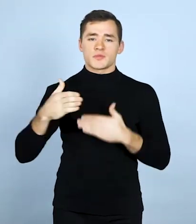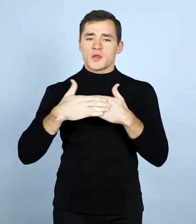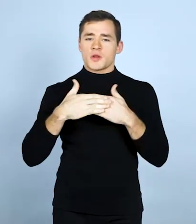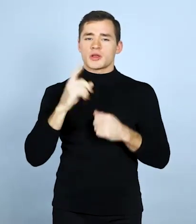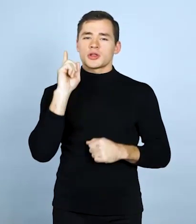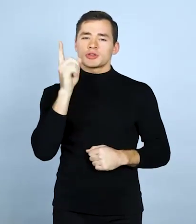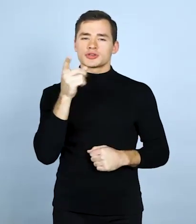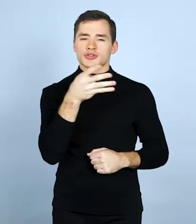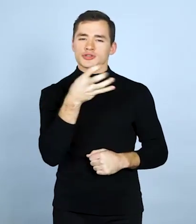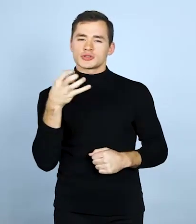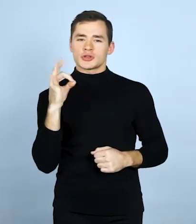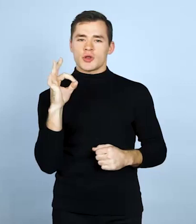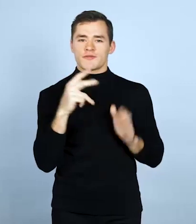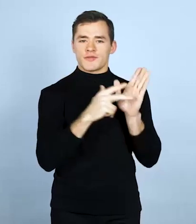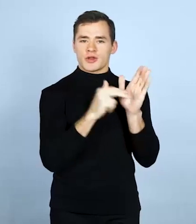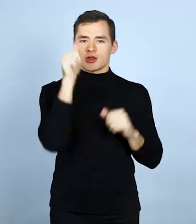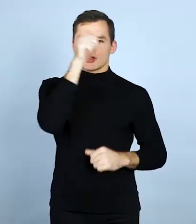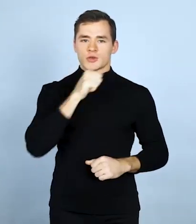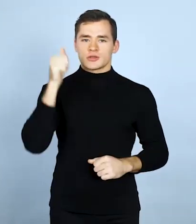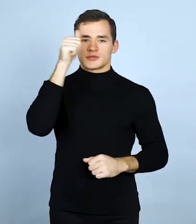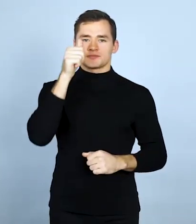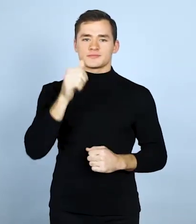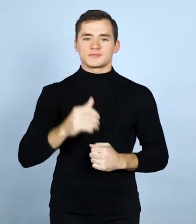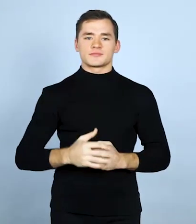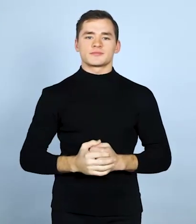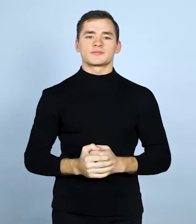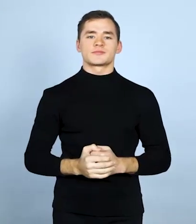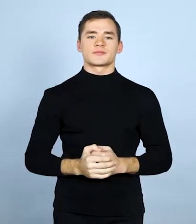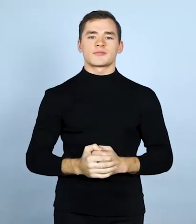Около 1408 года.